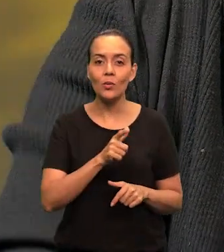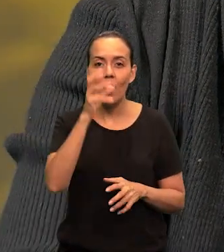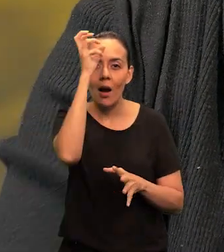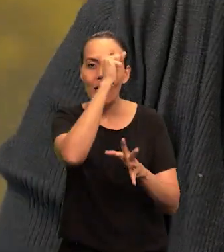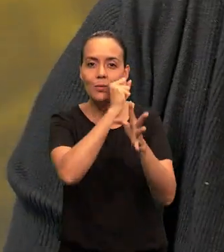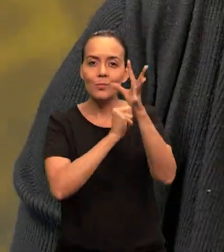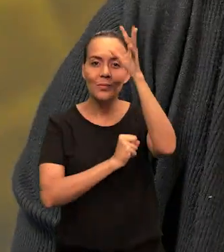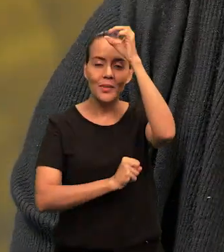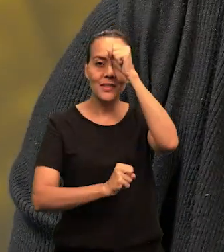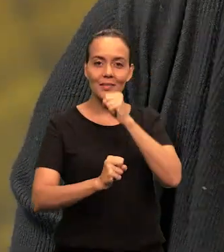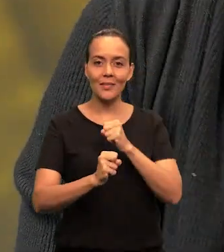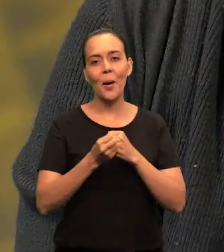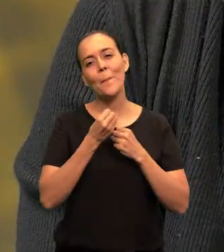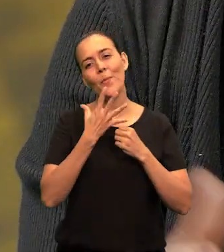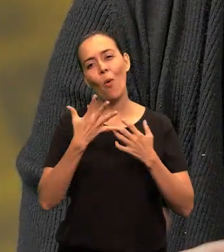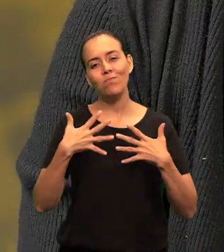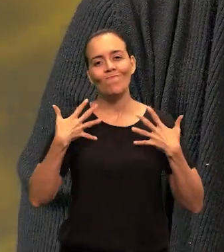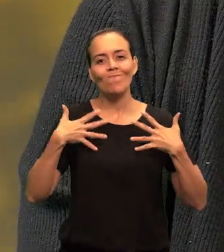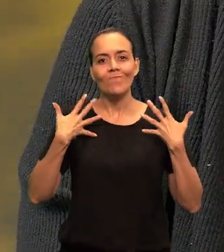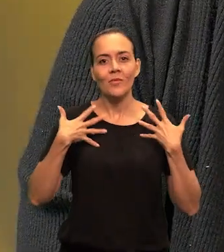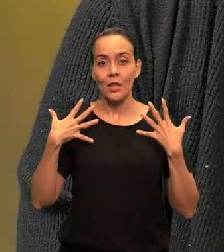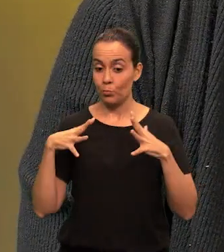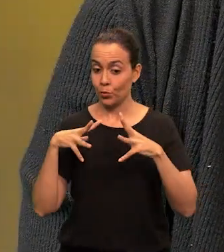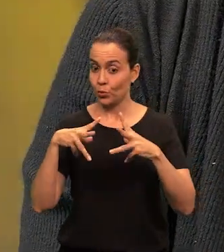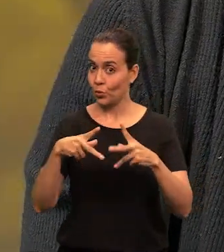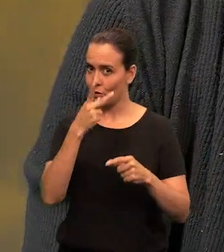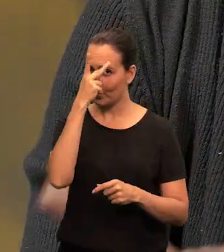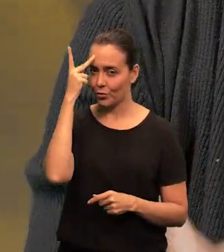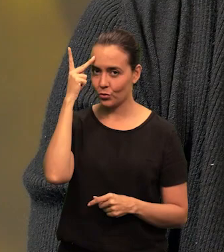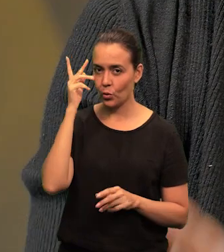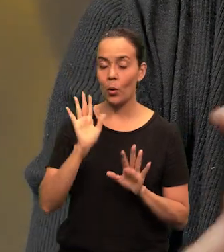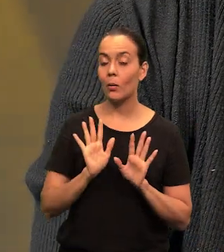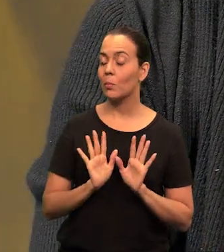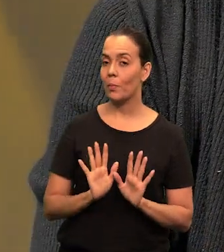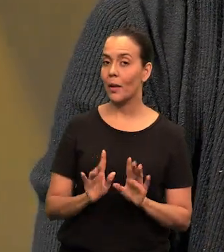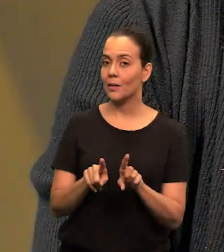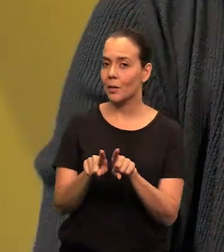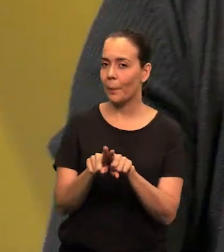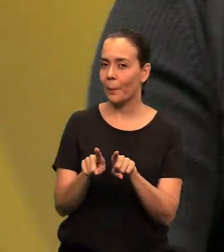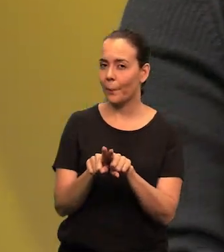determinante, muito alegre para todos nós, mas isso também